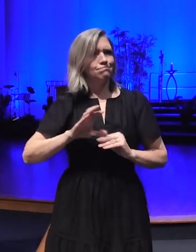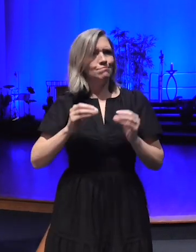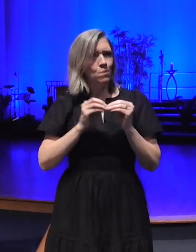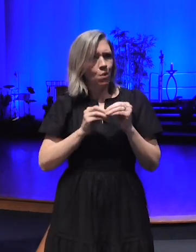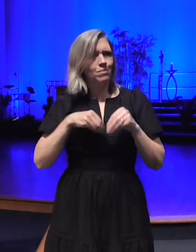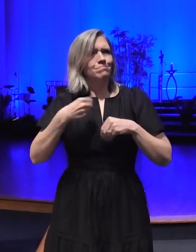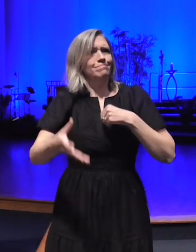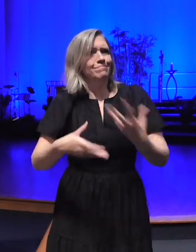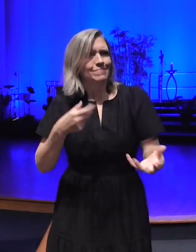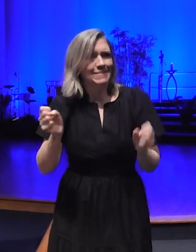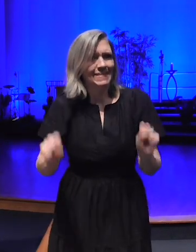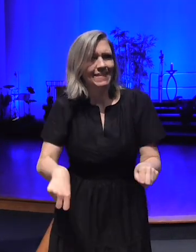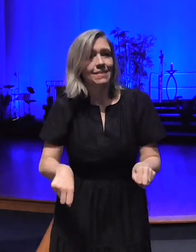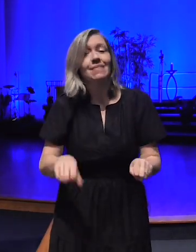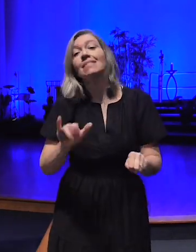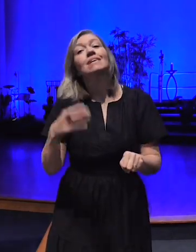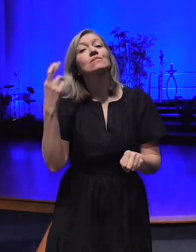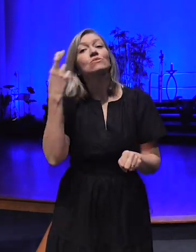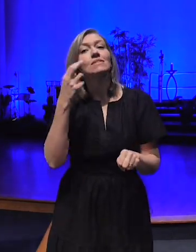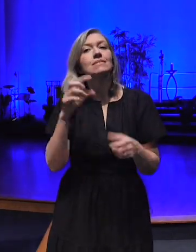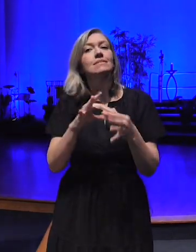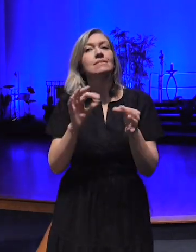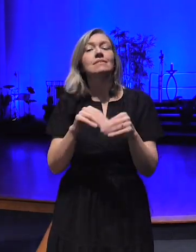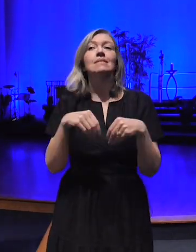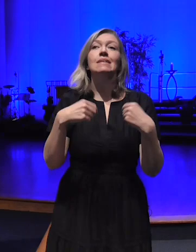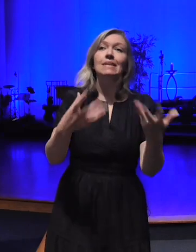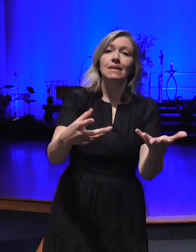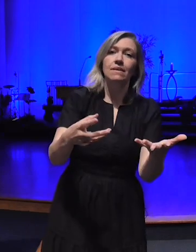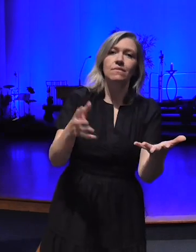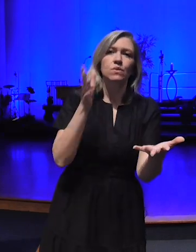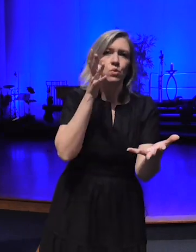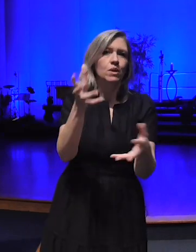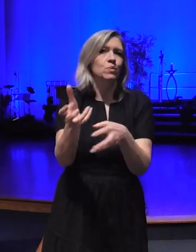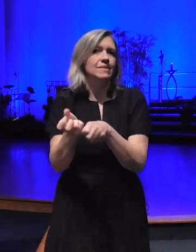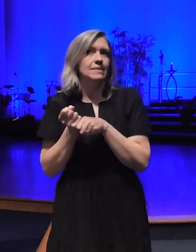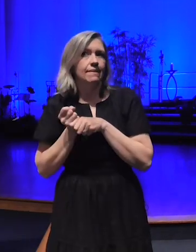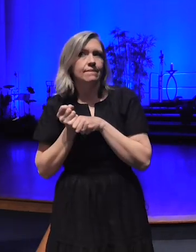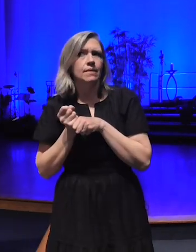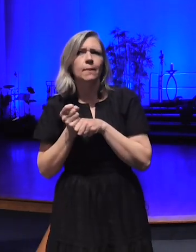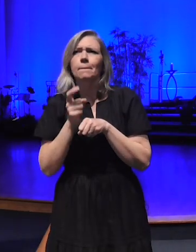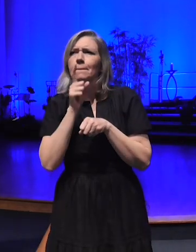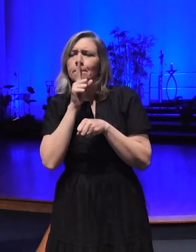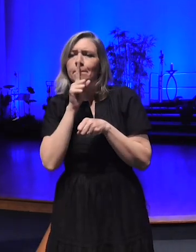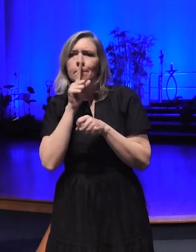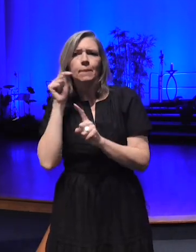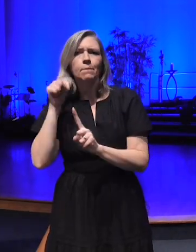recibirás" y no es para recibir, es para dar y el recibir se cuida a sí mismo,